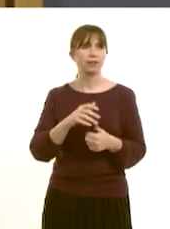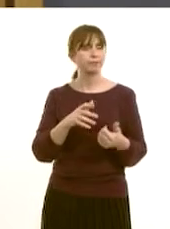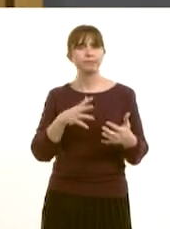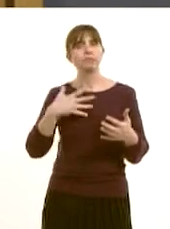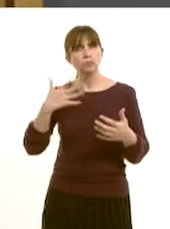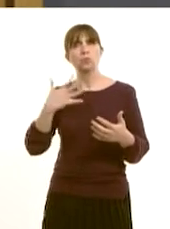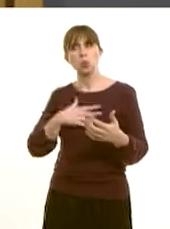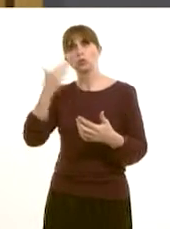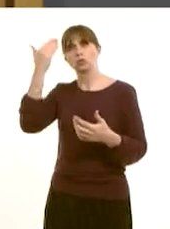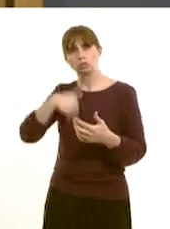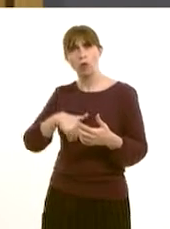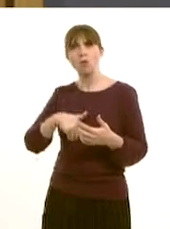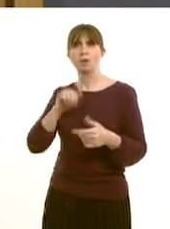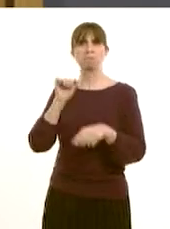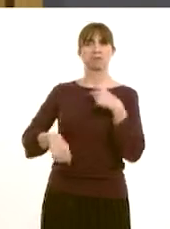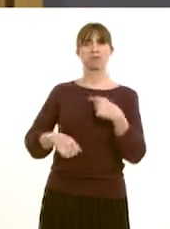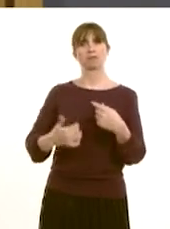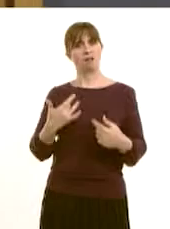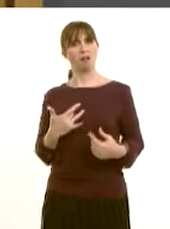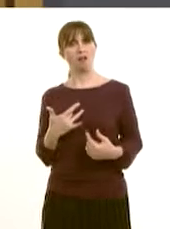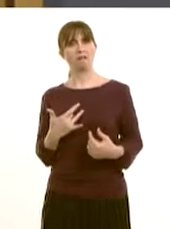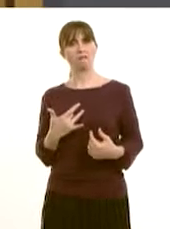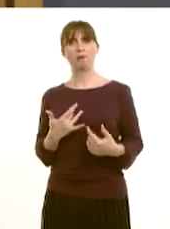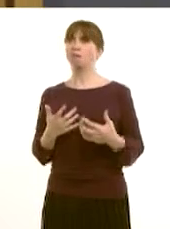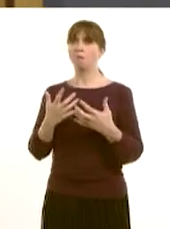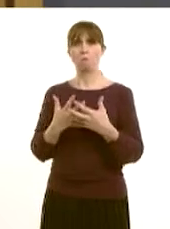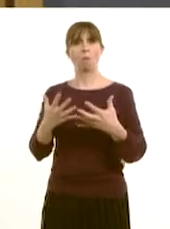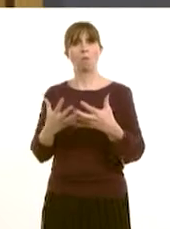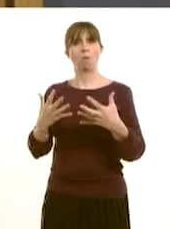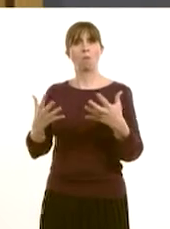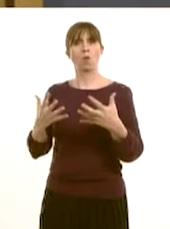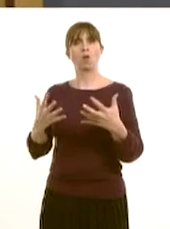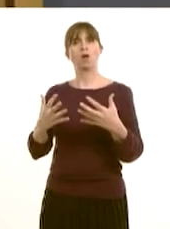wrth gwrs, mae gan bobl fwy o anghenion gofal yn ystod y misoedd syín dilyn strÙc, ac